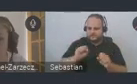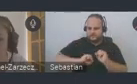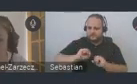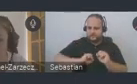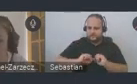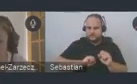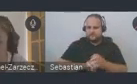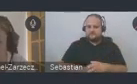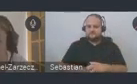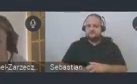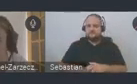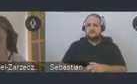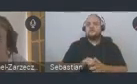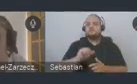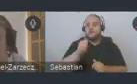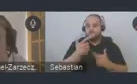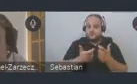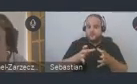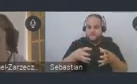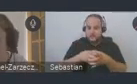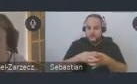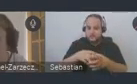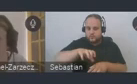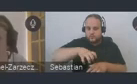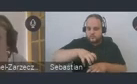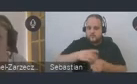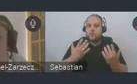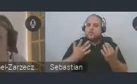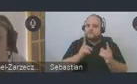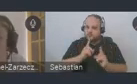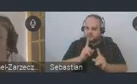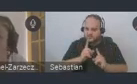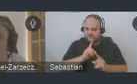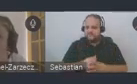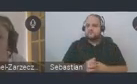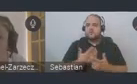Też robimy je najpierw w mniejszych zespołach. Wtedy się lepiej rozmawia, lepiej otwiera.